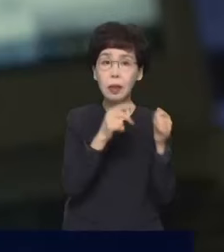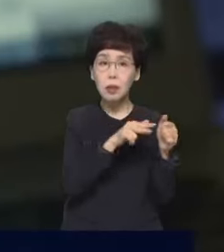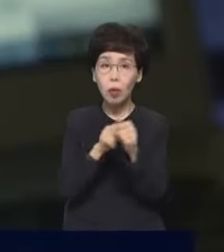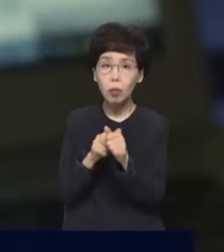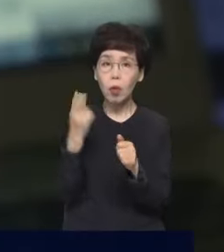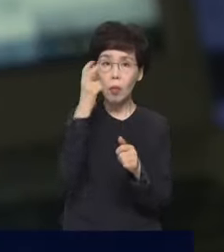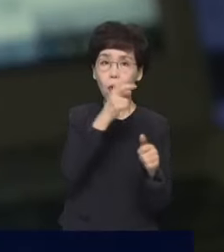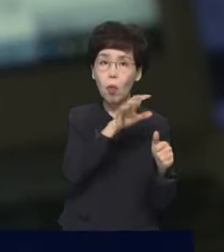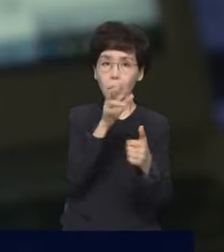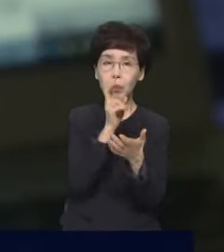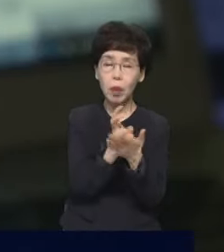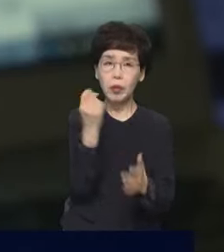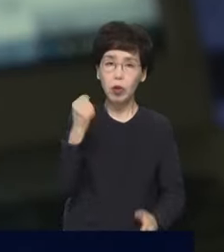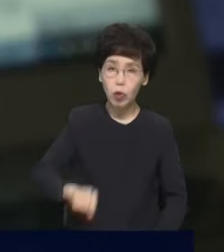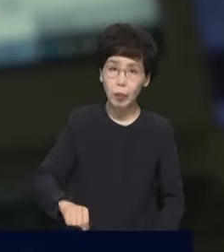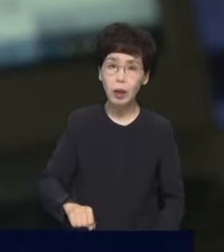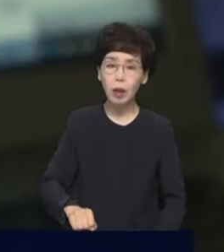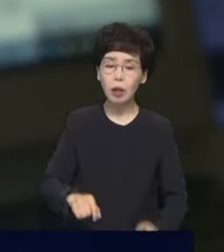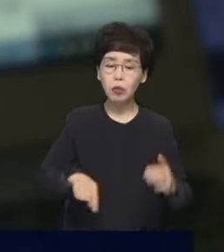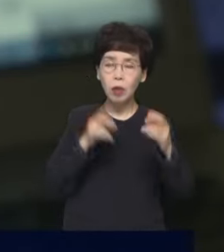기업 중 가장 많은 액수의 과징금으로